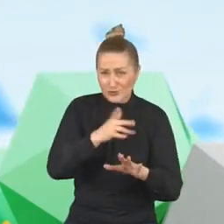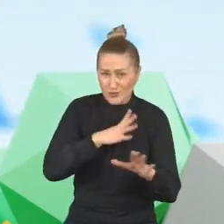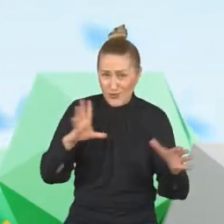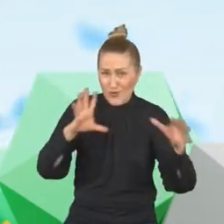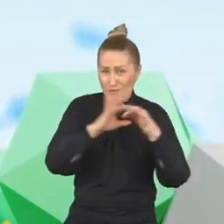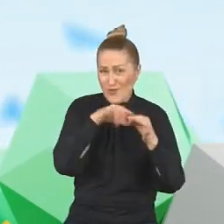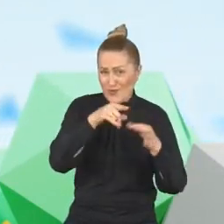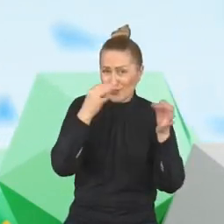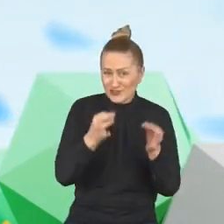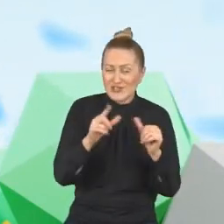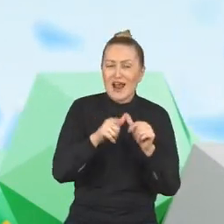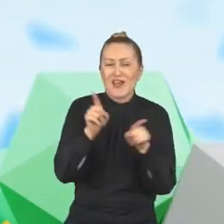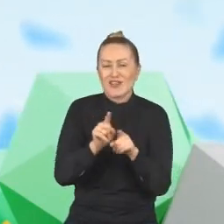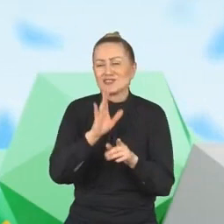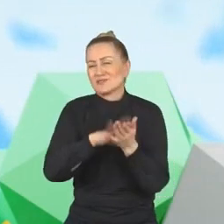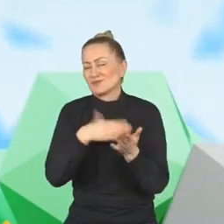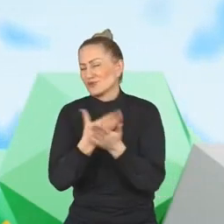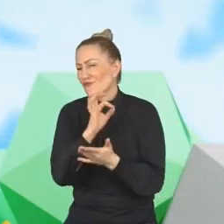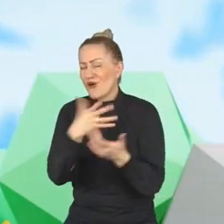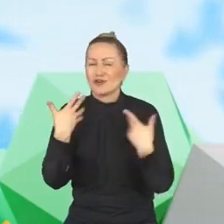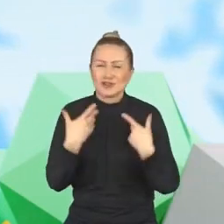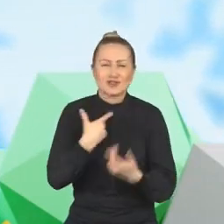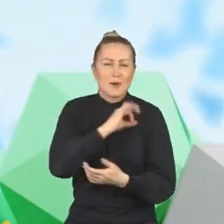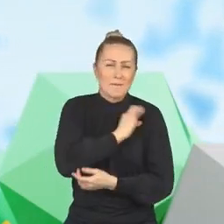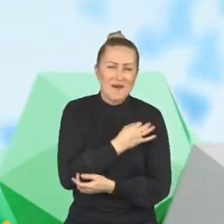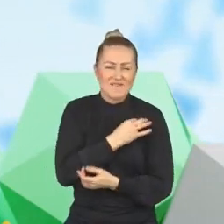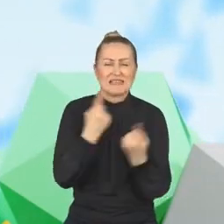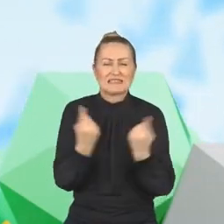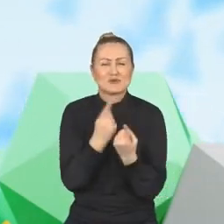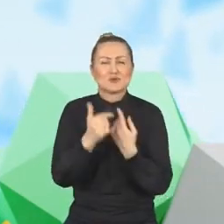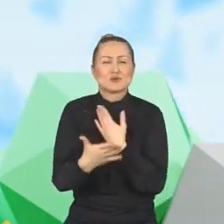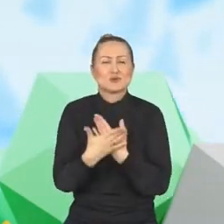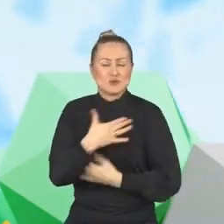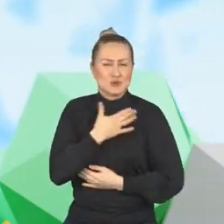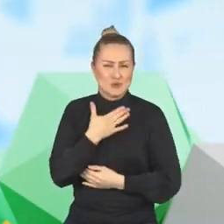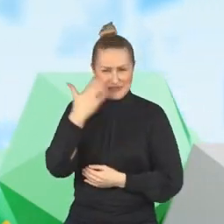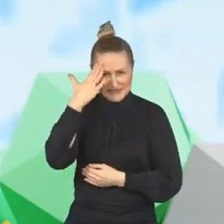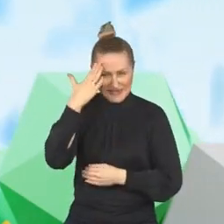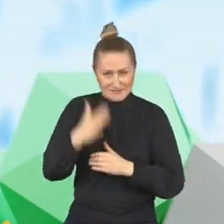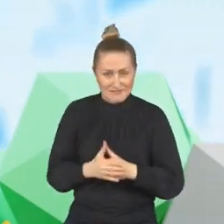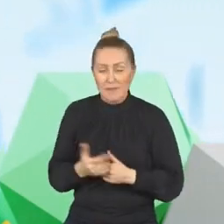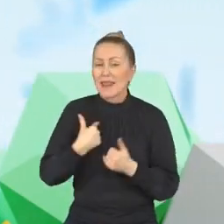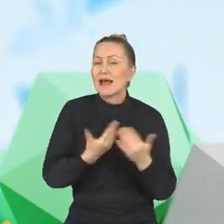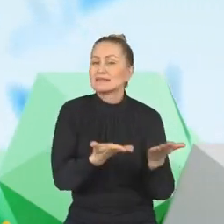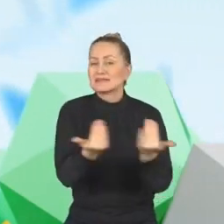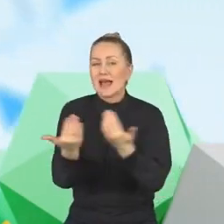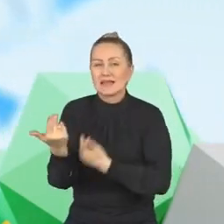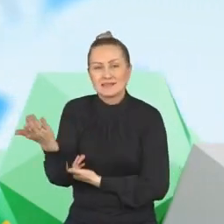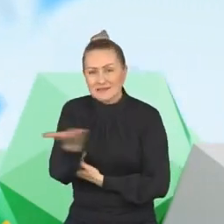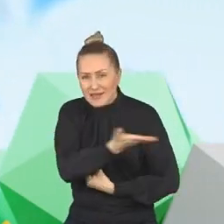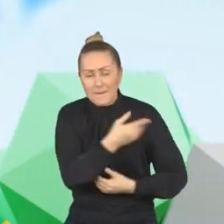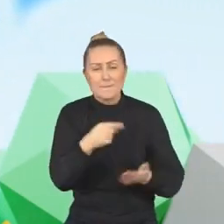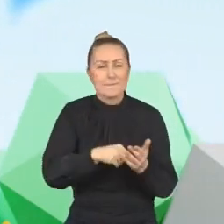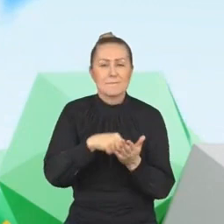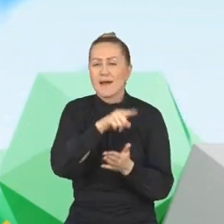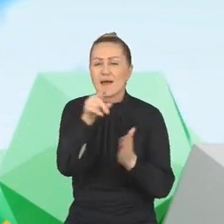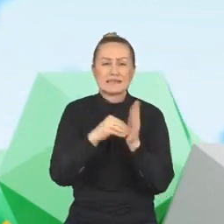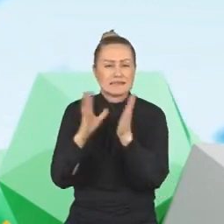codziennego życia, z jakiś sytuacji, które są bliskie ich skórze. Więc zachęcam Was do tego, abyście wynotowali sobie tę krótką